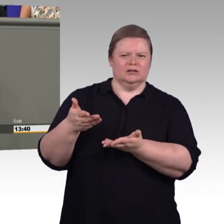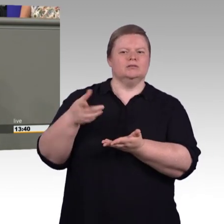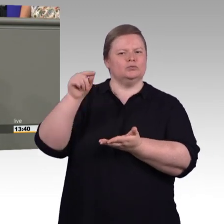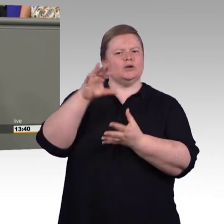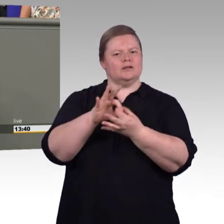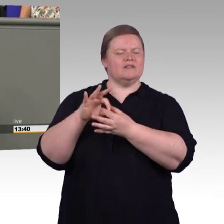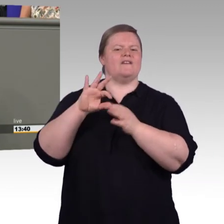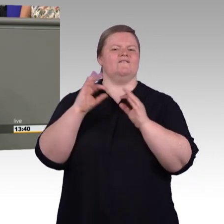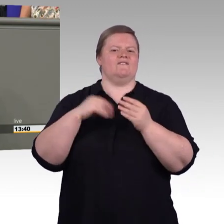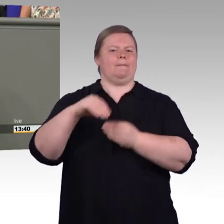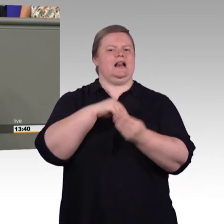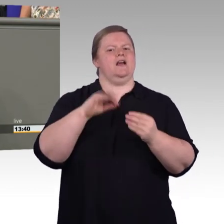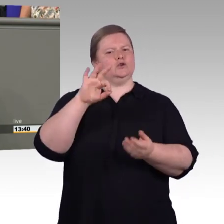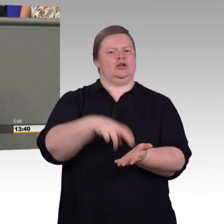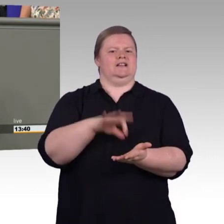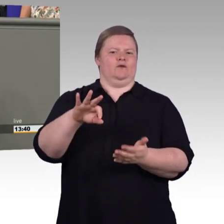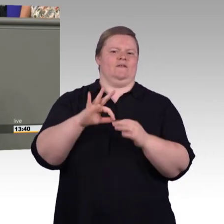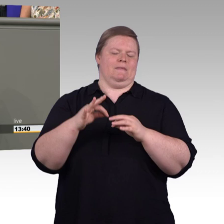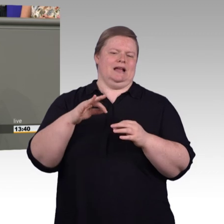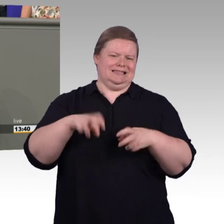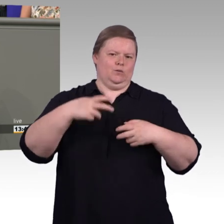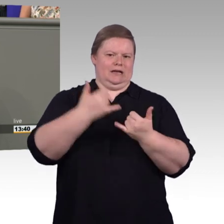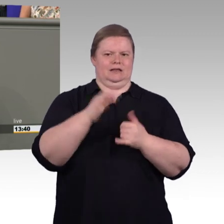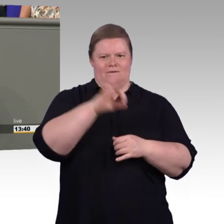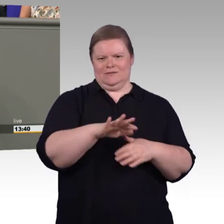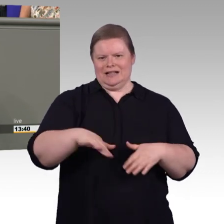der Erziehungsleistung von Eltern,